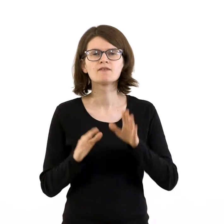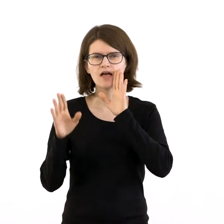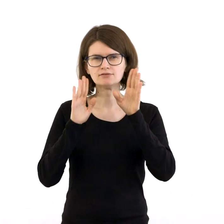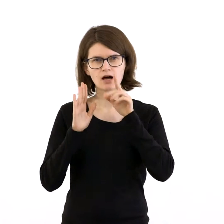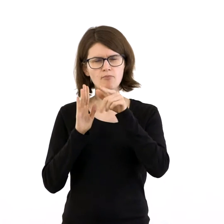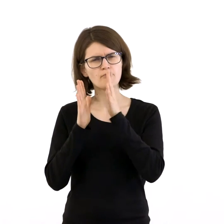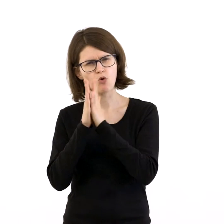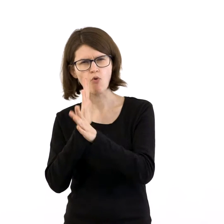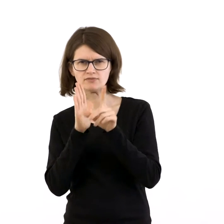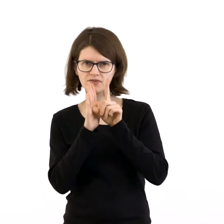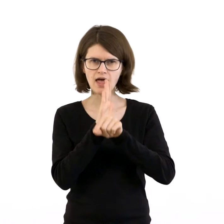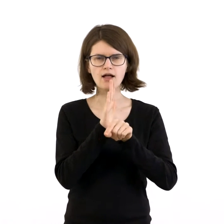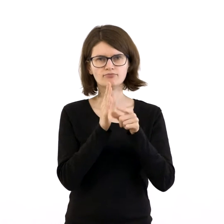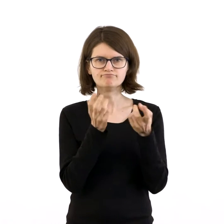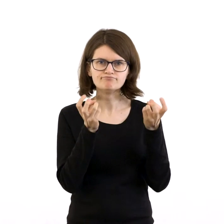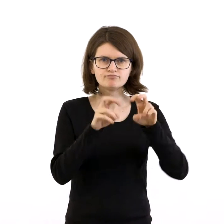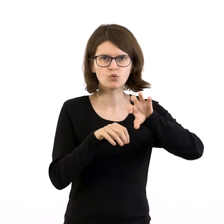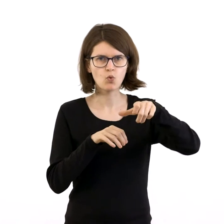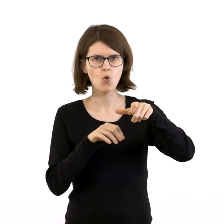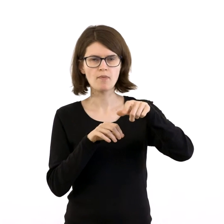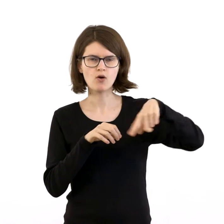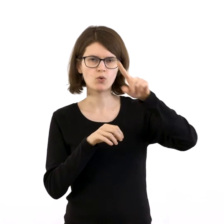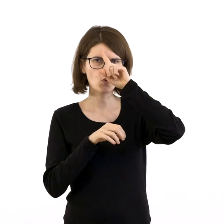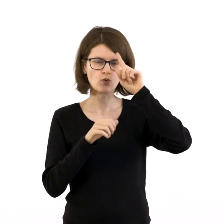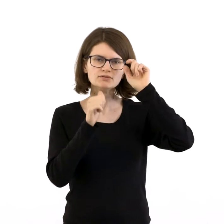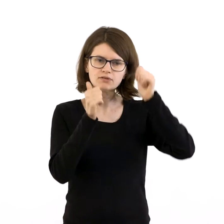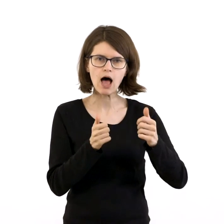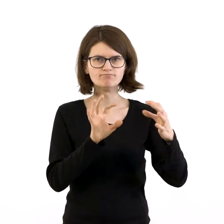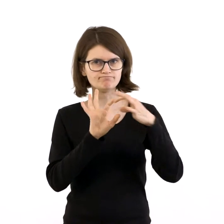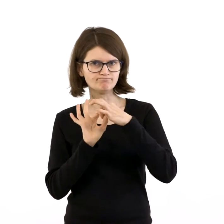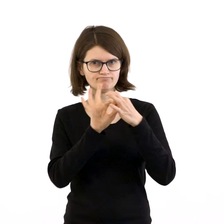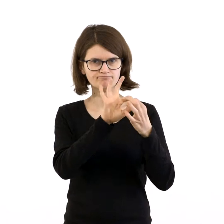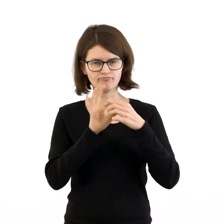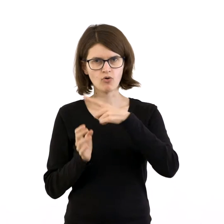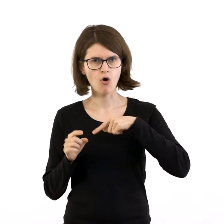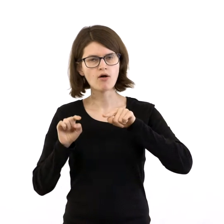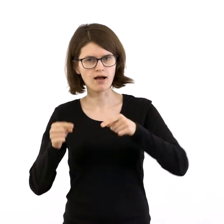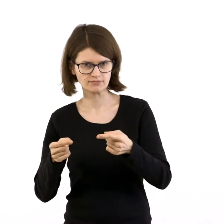że to jedna z prostszych (i stosunkowo tanich) dróg do zbudowania grupy wiernych odbiorców,